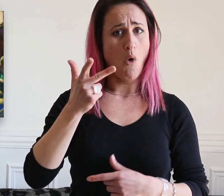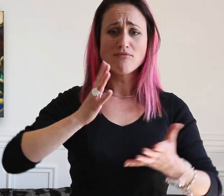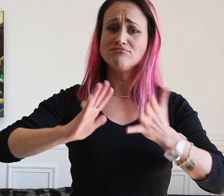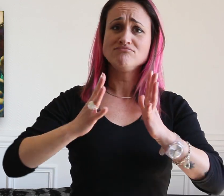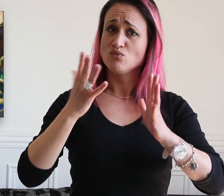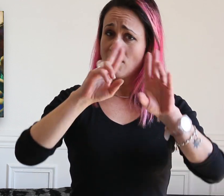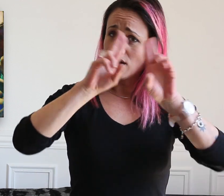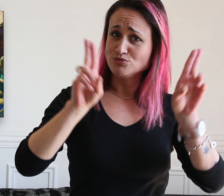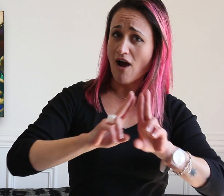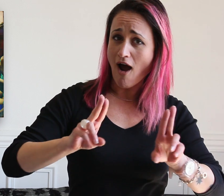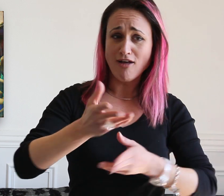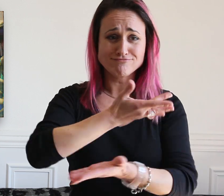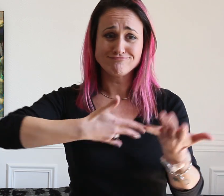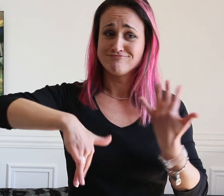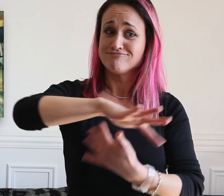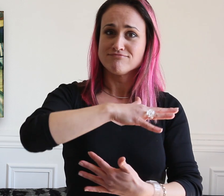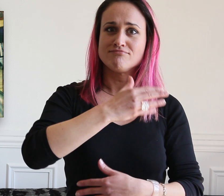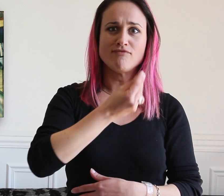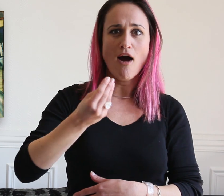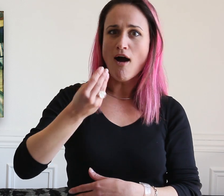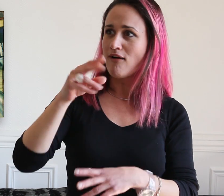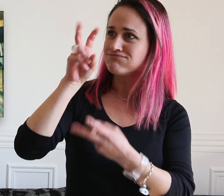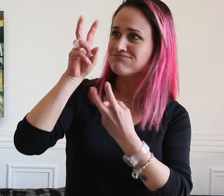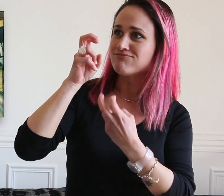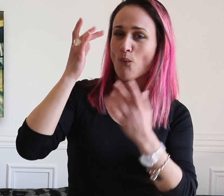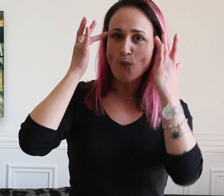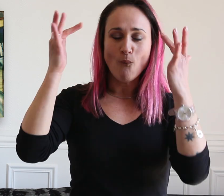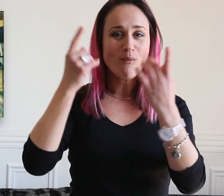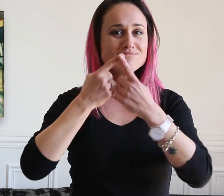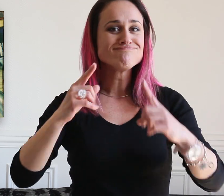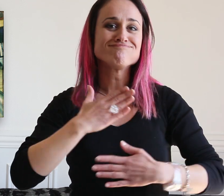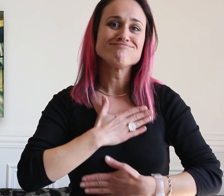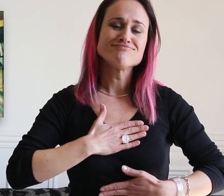.. les jeunes ont pu découvrir les signes internationals et sa culture.